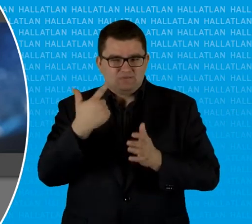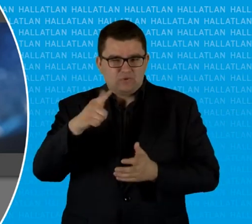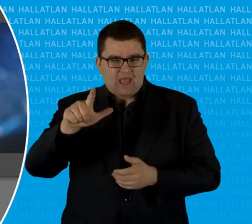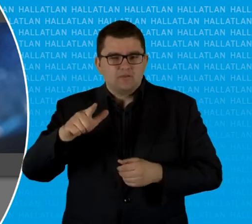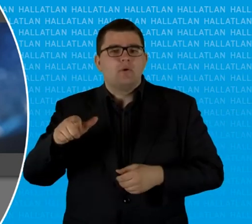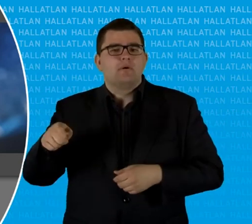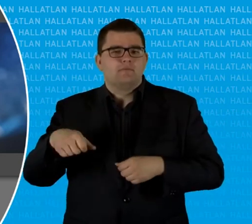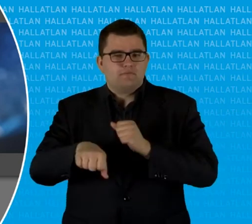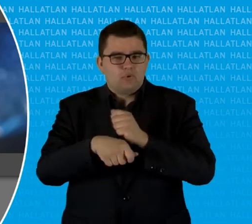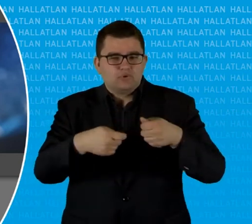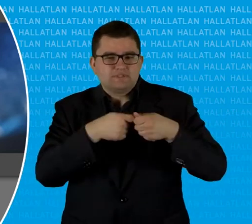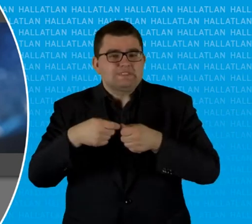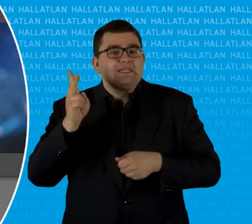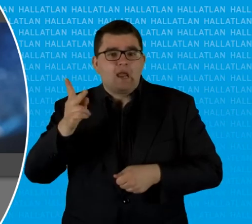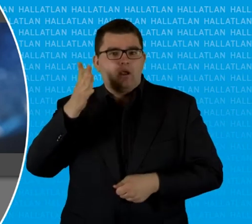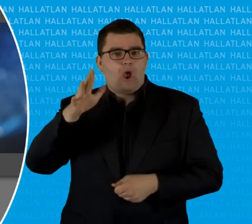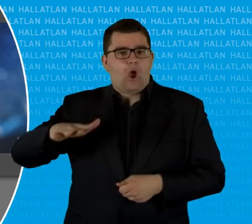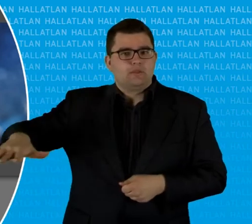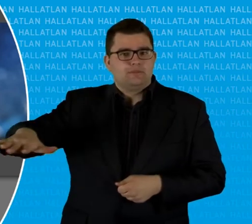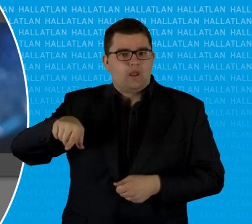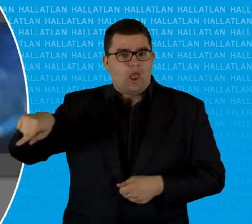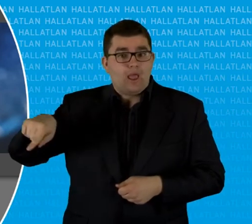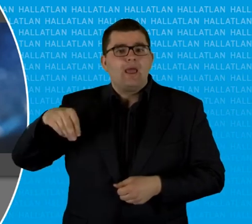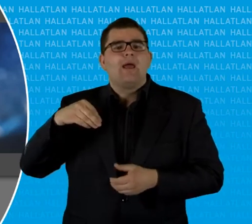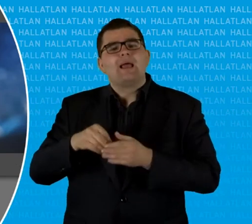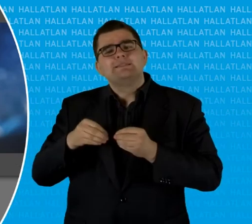A 2022-es tornának Katar lesz a házigazdája,